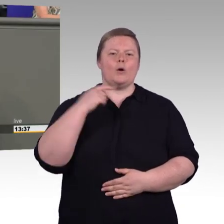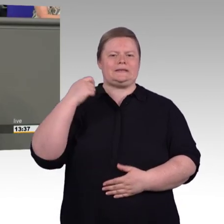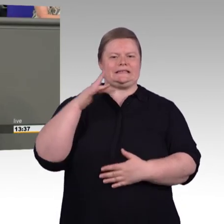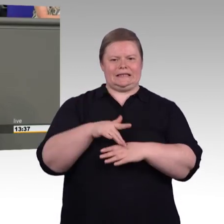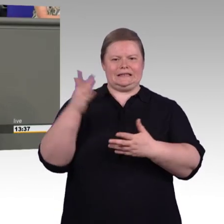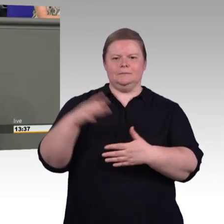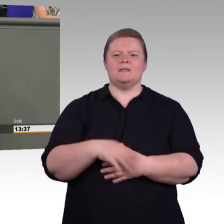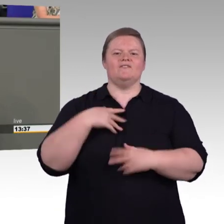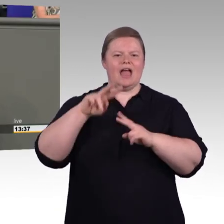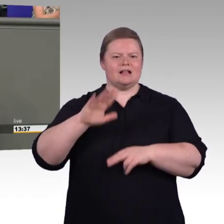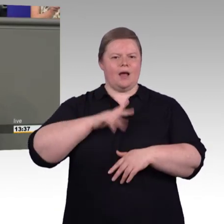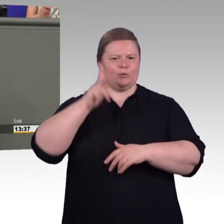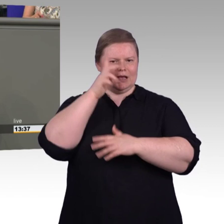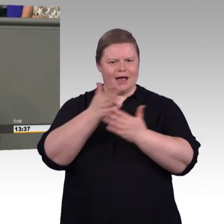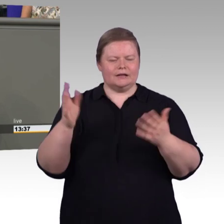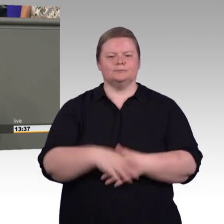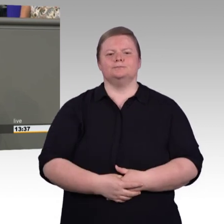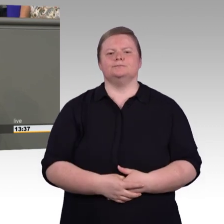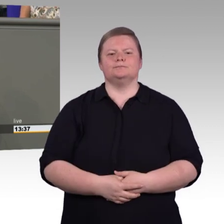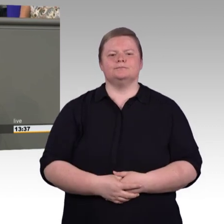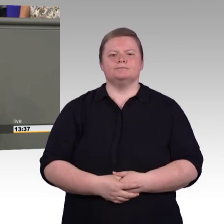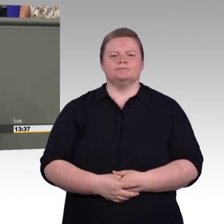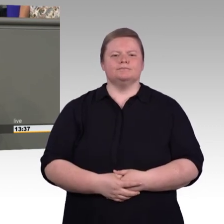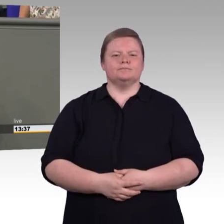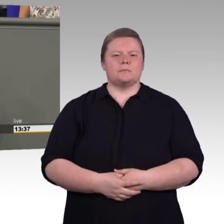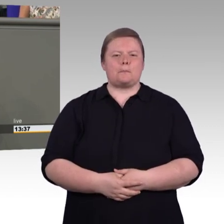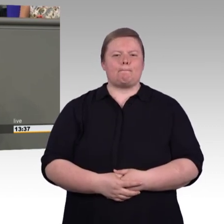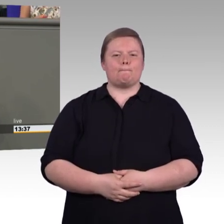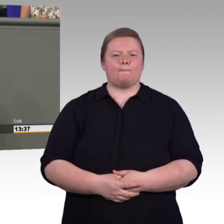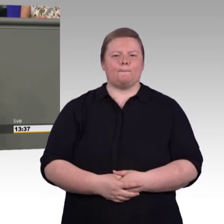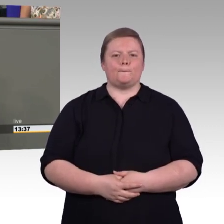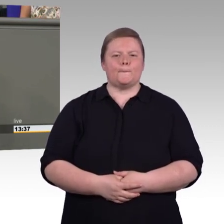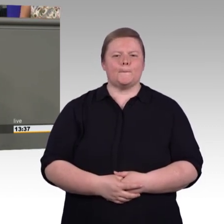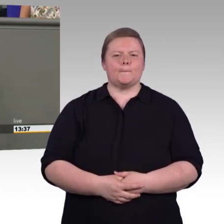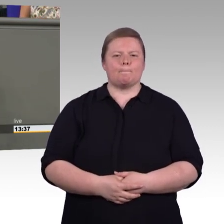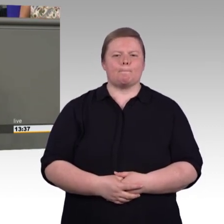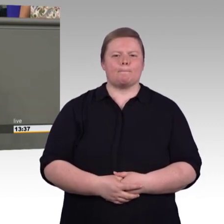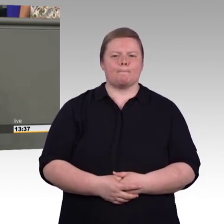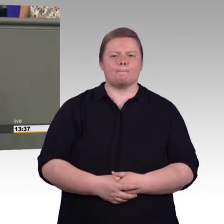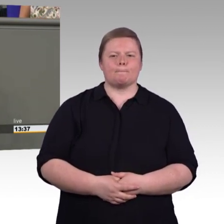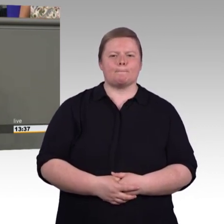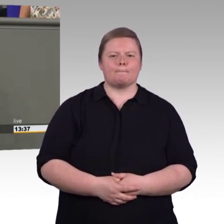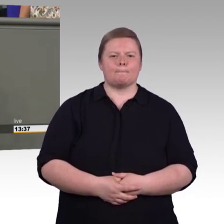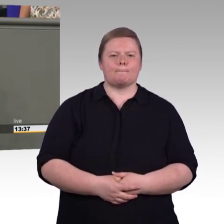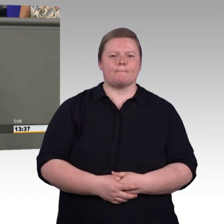ist auch eine möglich, die die Kinder in den Mittelpunkt stellt und die deutlich macht, dass unsere Welt jung ist.